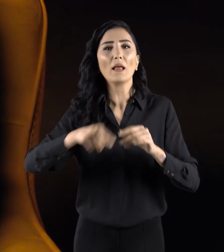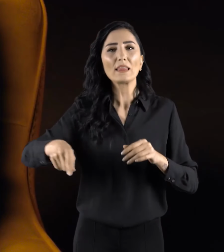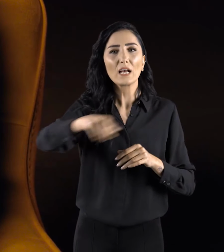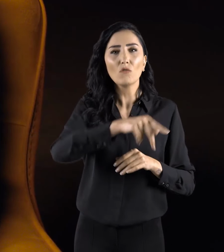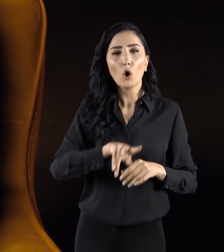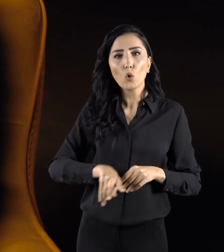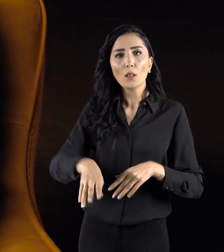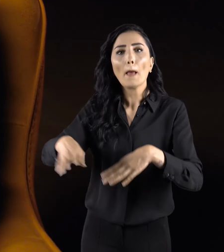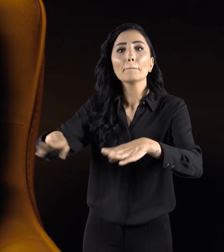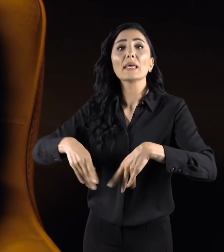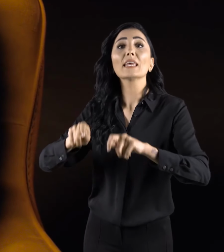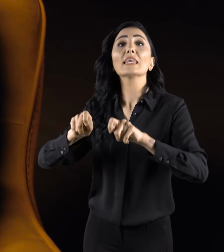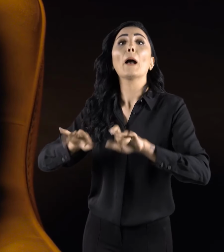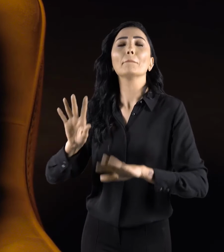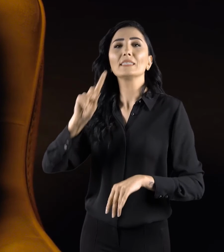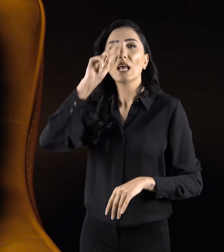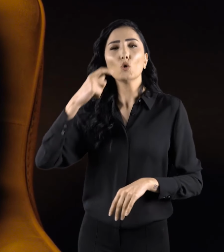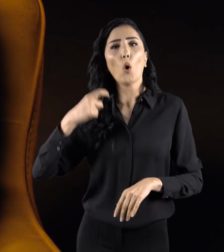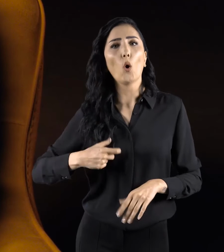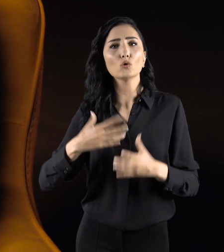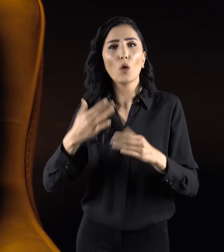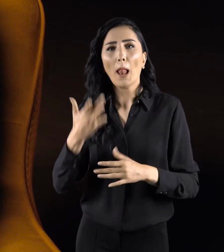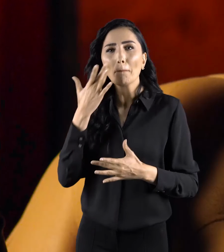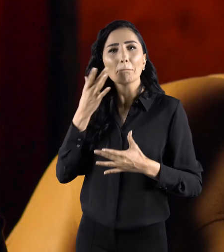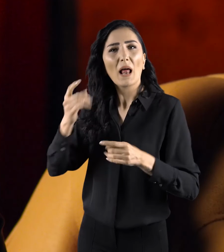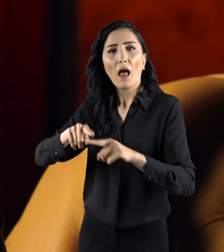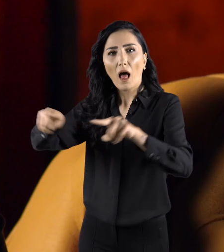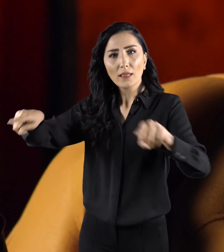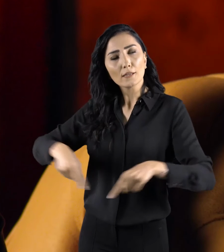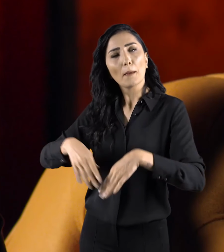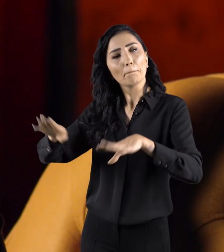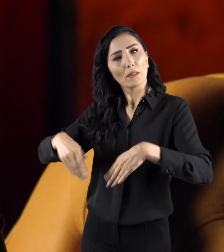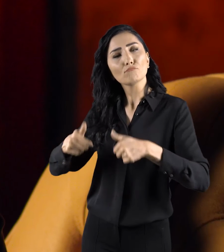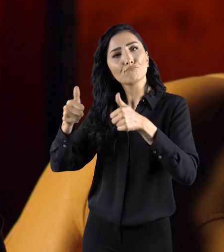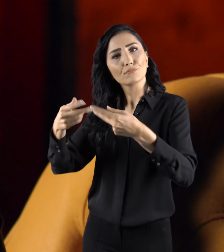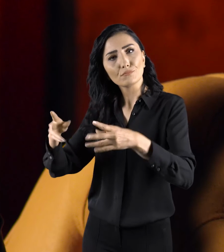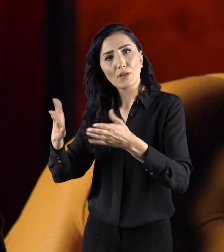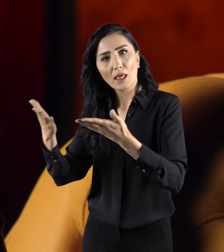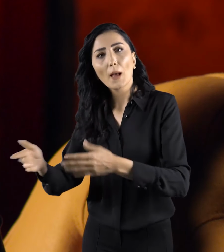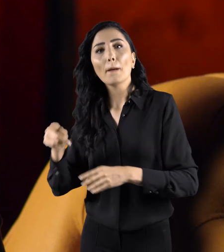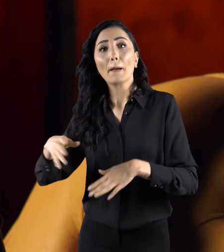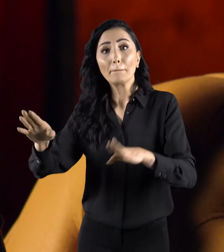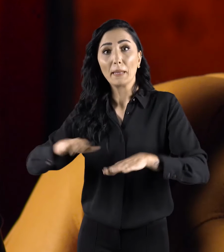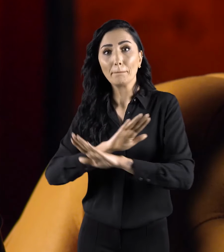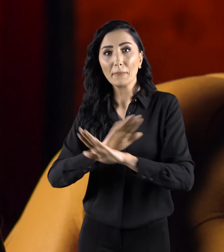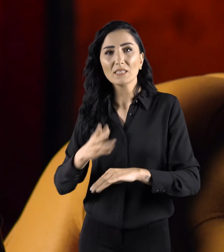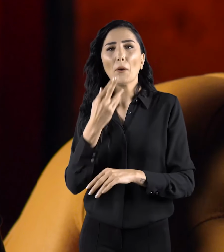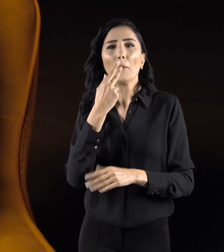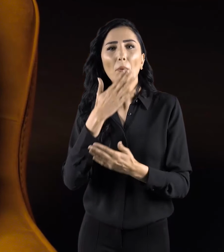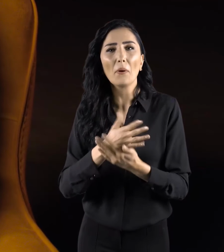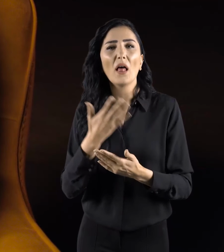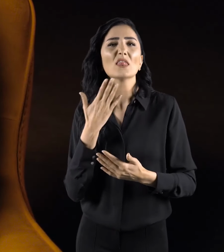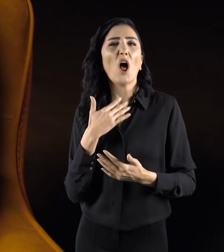Orman yakınlarında bulunan yollarda piknik yapmayın. Sadece özel olarak belirlenmiş alanlarda piknik yapın. Piknik yaptıktan